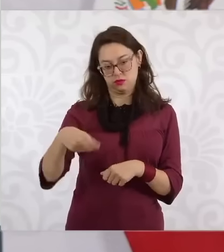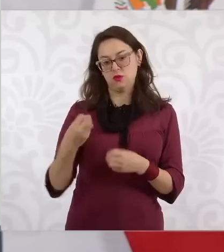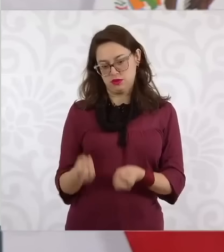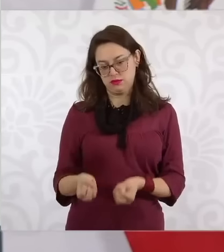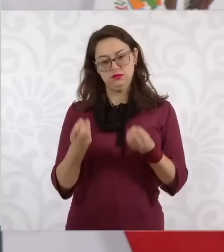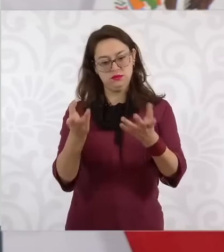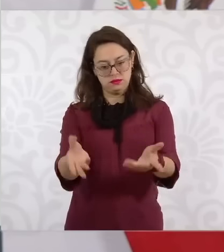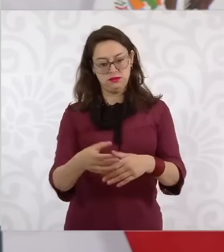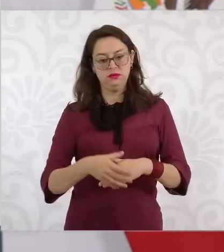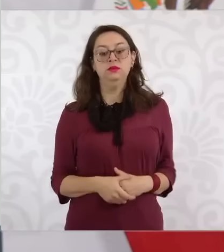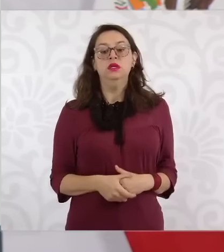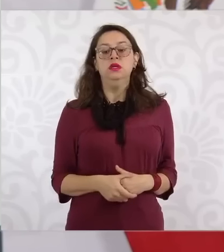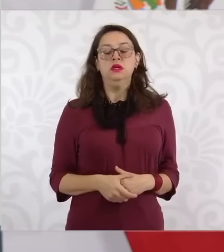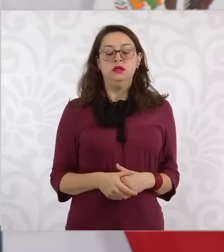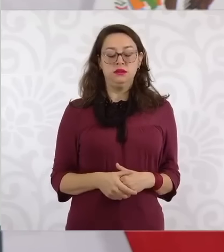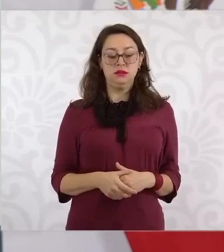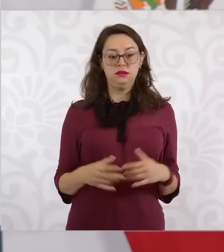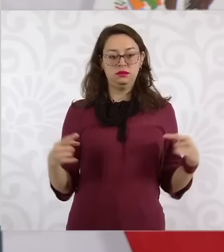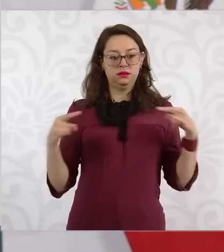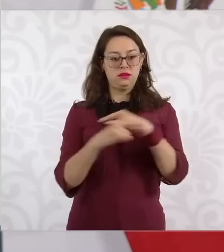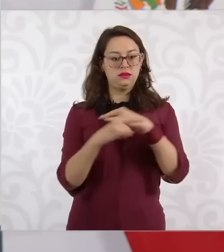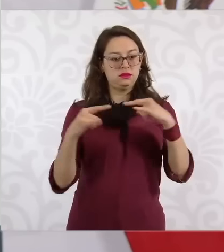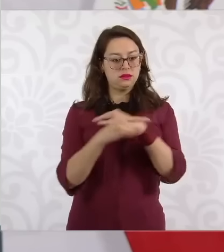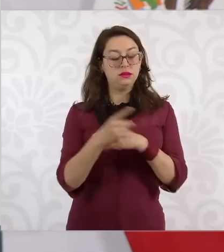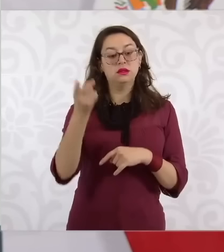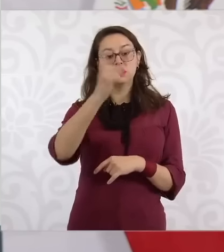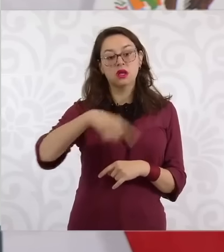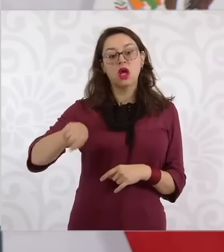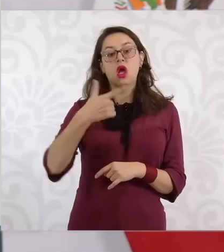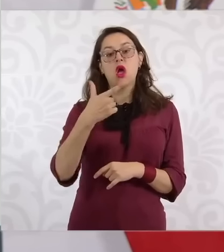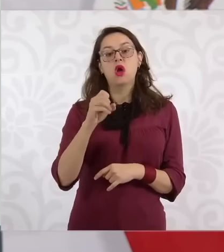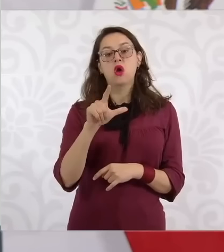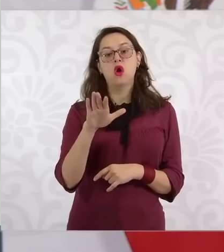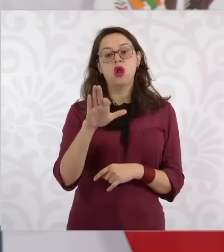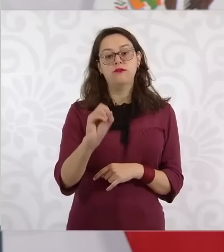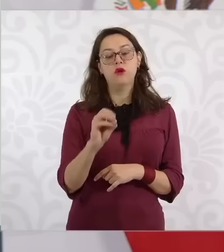izquierdo en la pantalla tenemos el corredor del Golfo de México. Este proyecto es muy importante